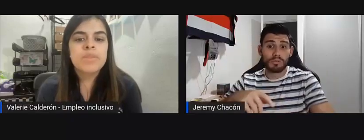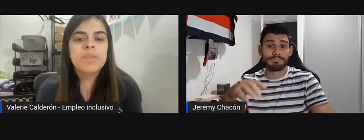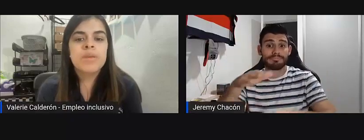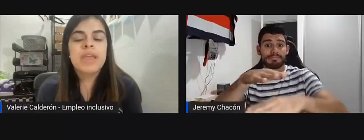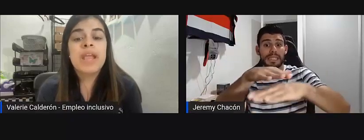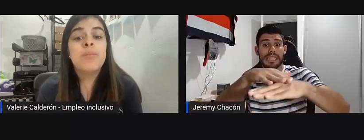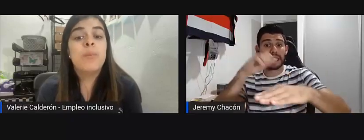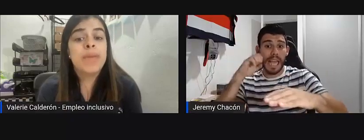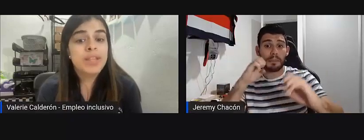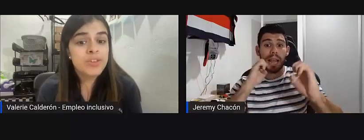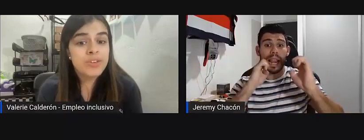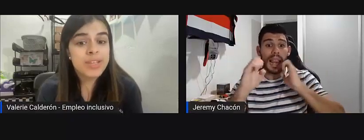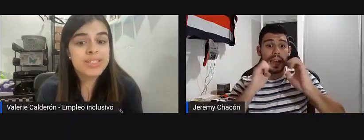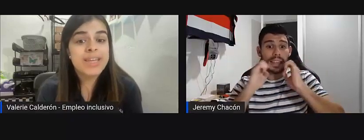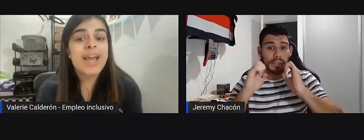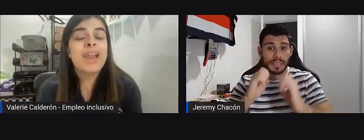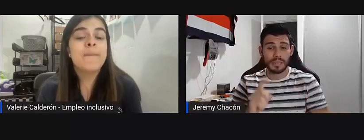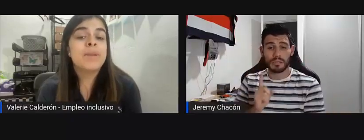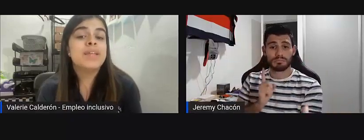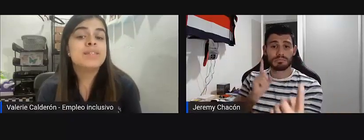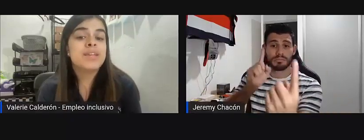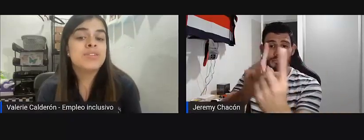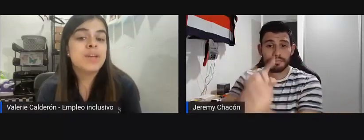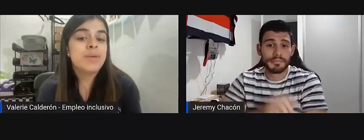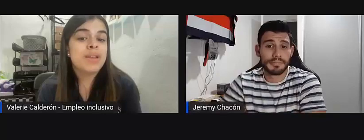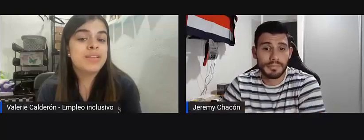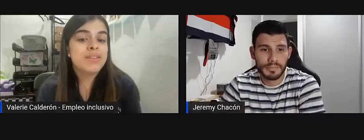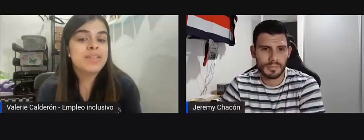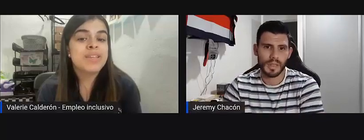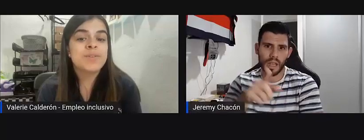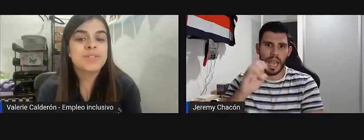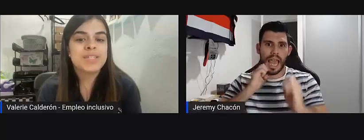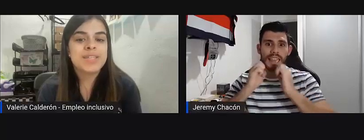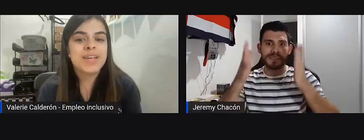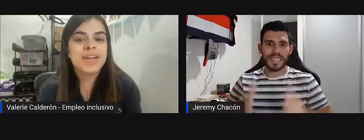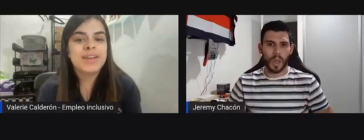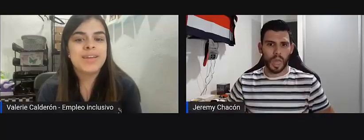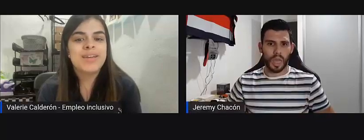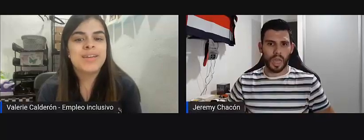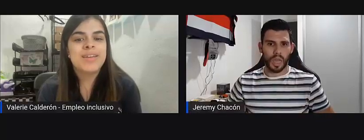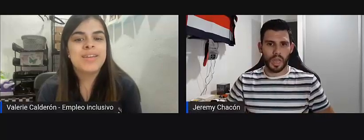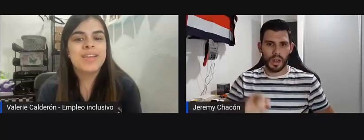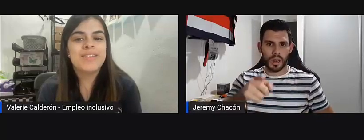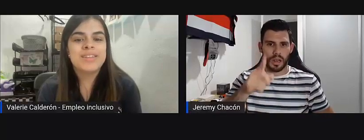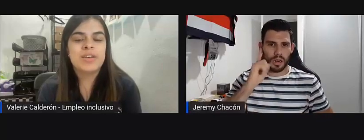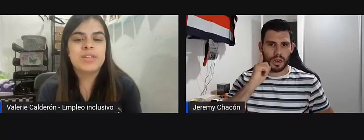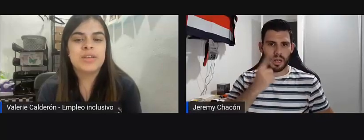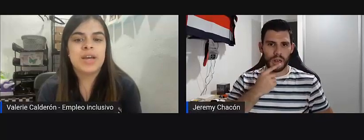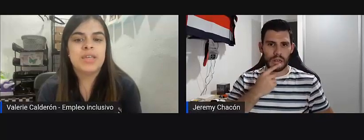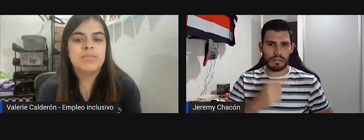en el momento que ya la empresa lo llama la entrevista y usted llega y entra Isabel hay